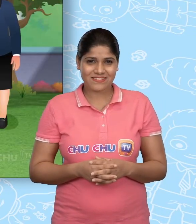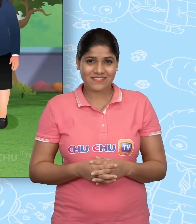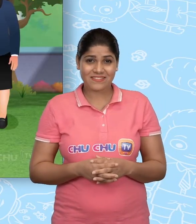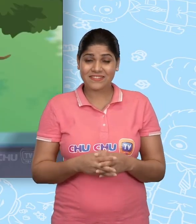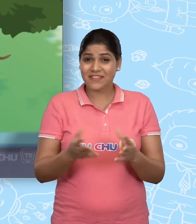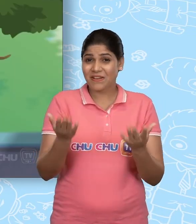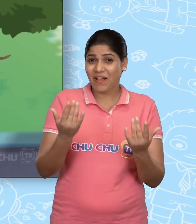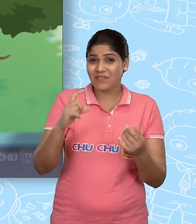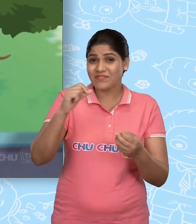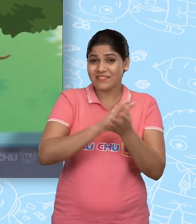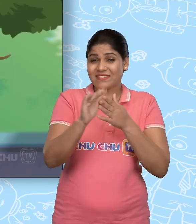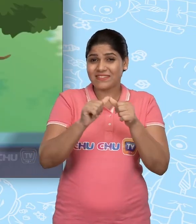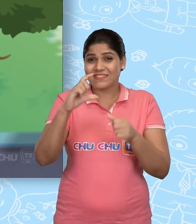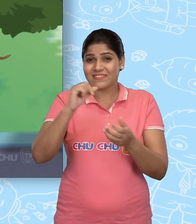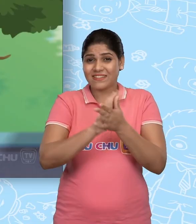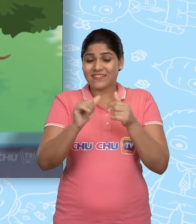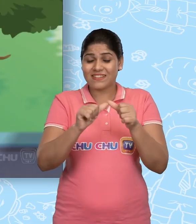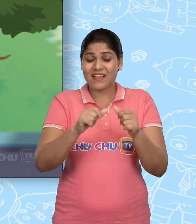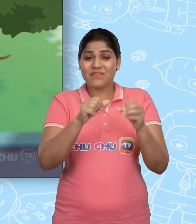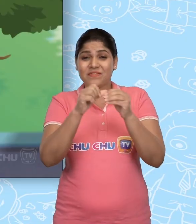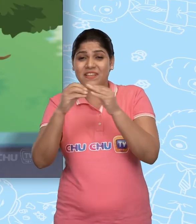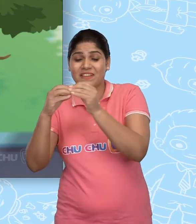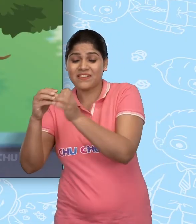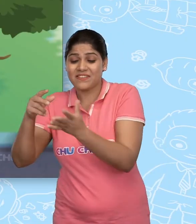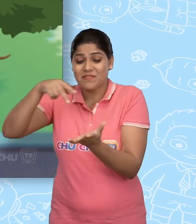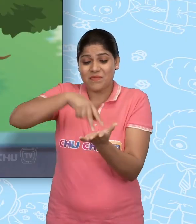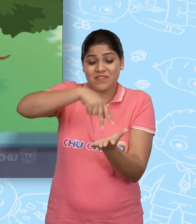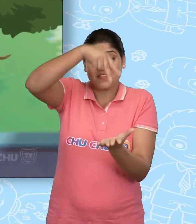चलो आओ चाचा! अब अक्षरों के ऊपर से कूदो!